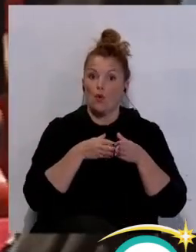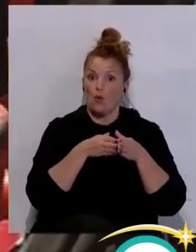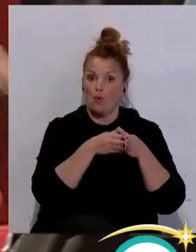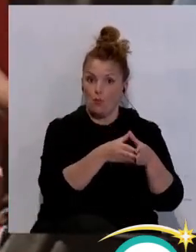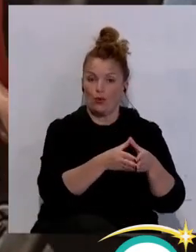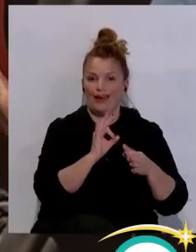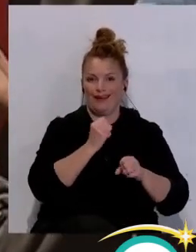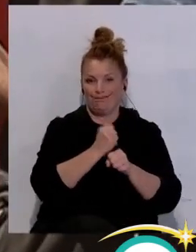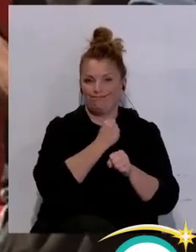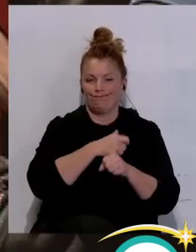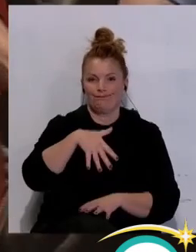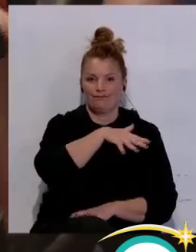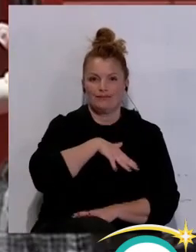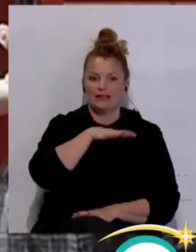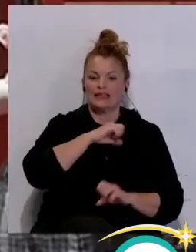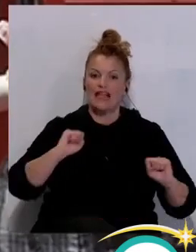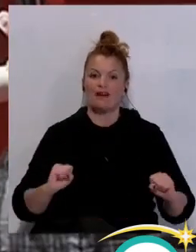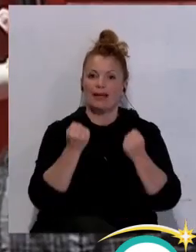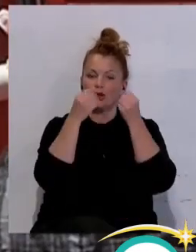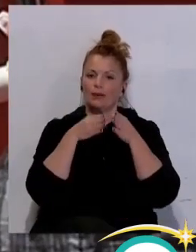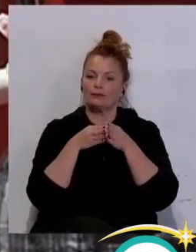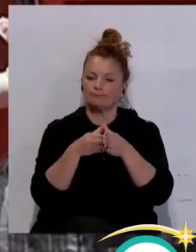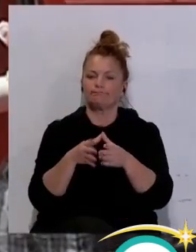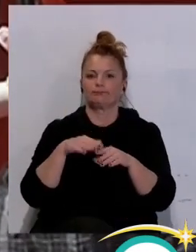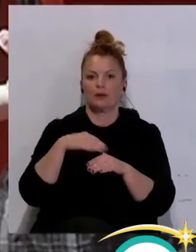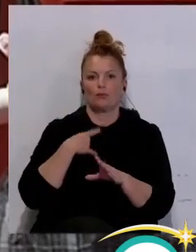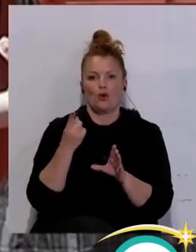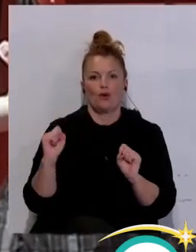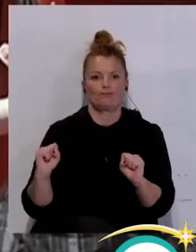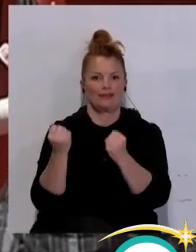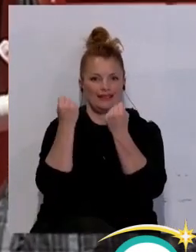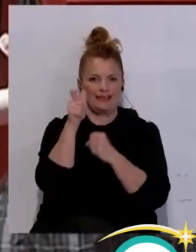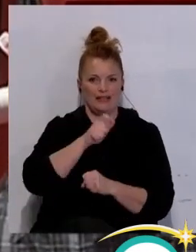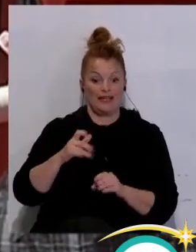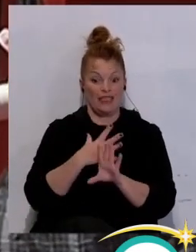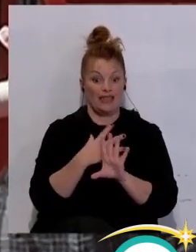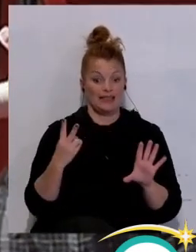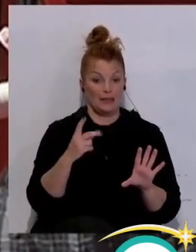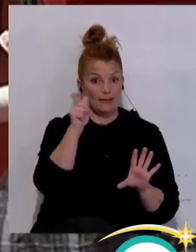marítimo a podido rescatar a los pasajeros de la embarcación de las 17 personas rescatadas hay un